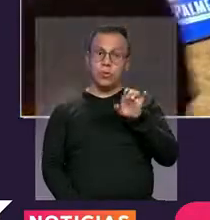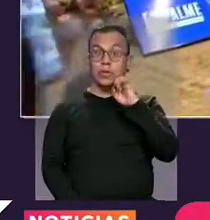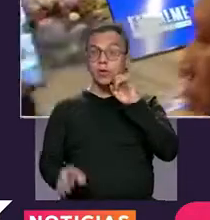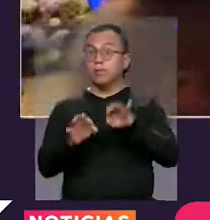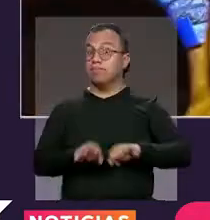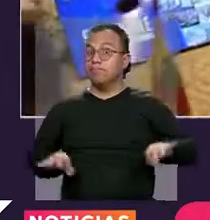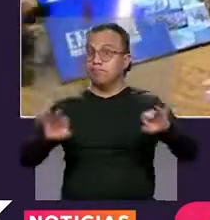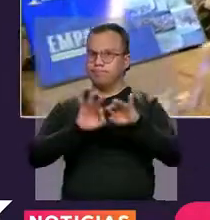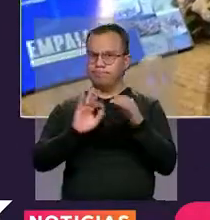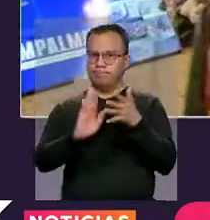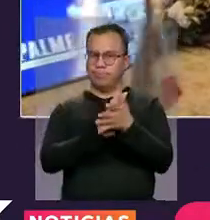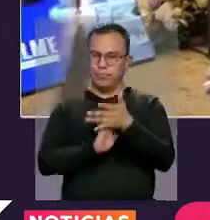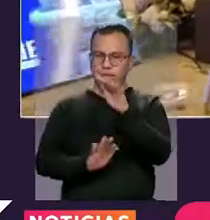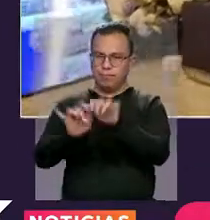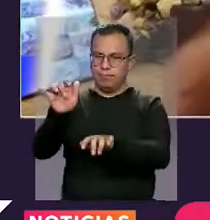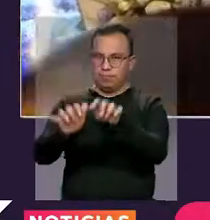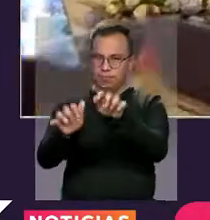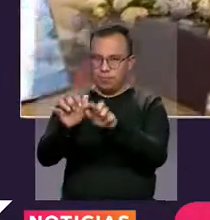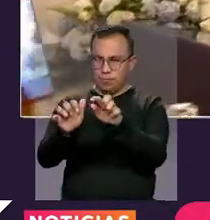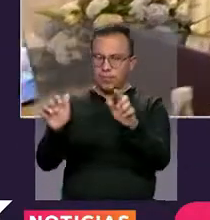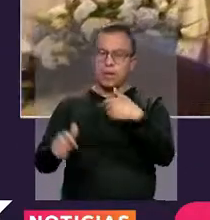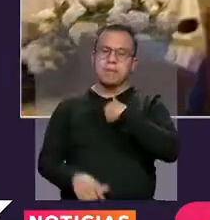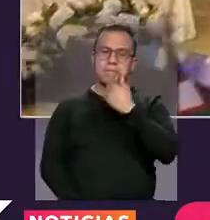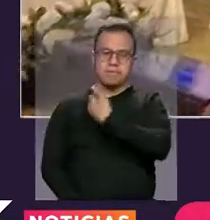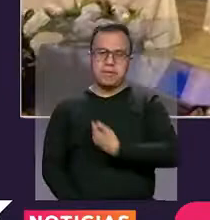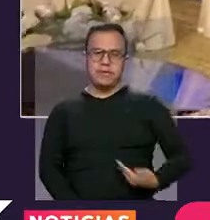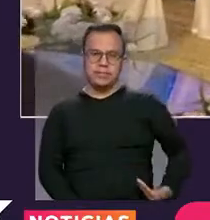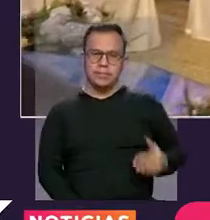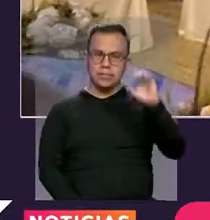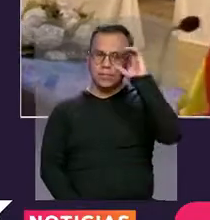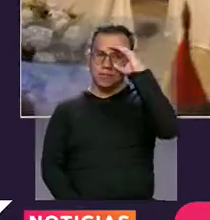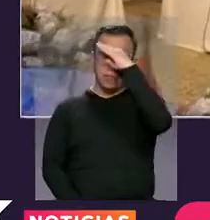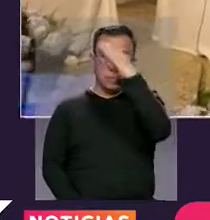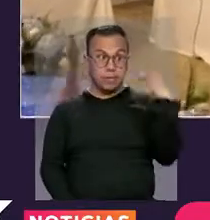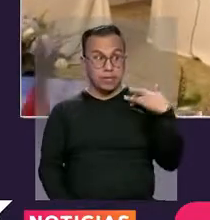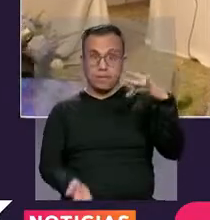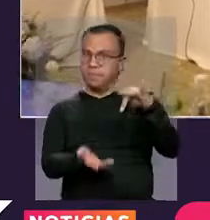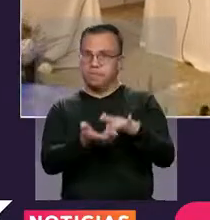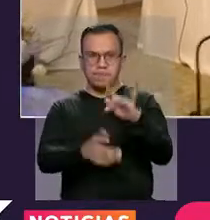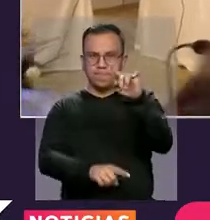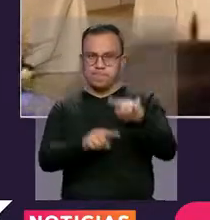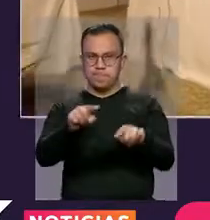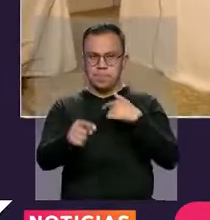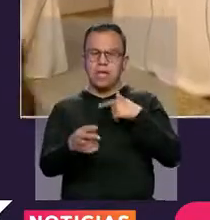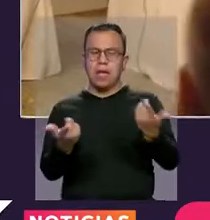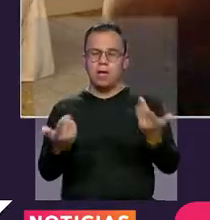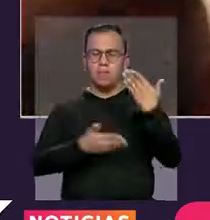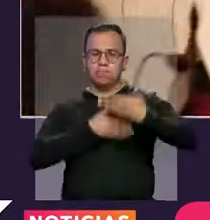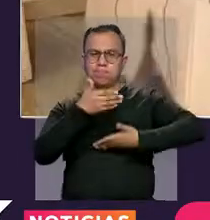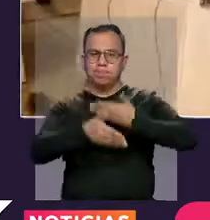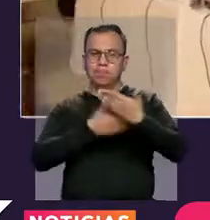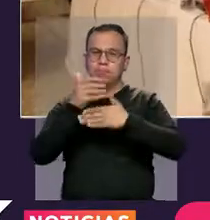GUSTAVO PETRO LOS MANDATARIOS DE LAS PRINCIPALES CAPITALES DEL